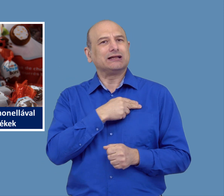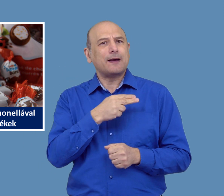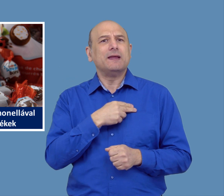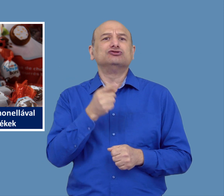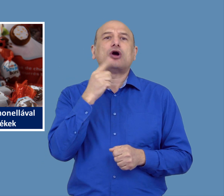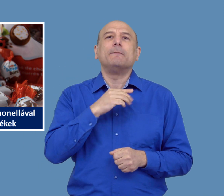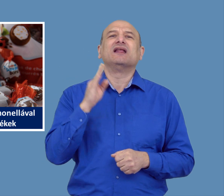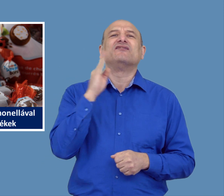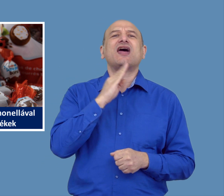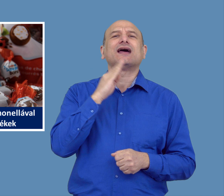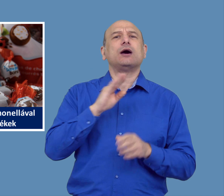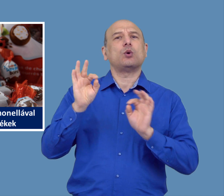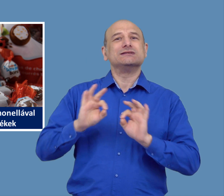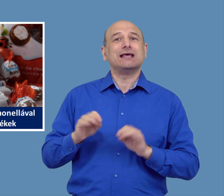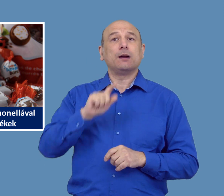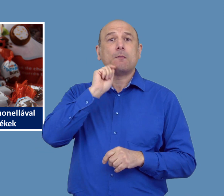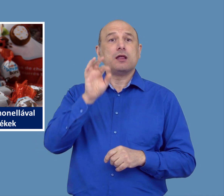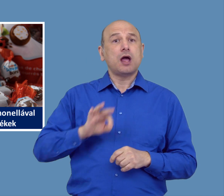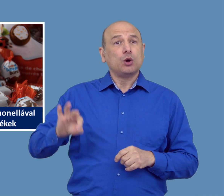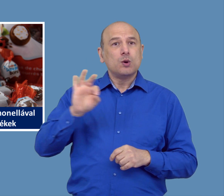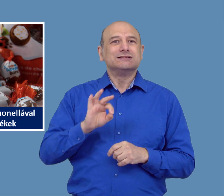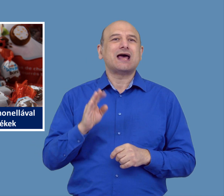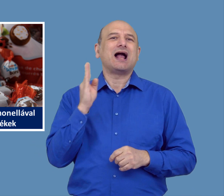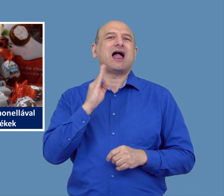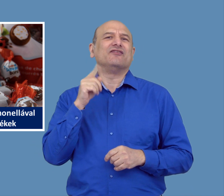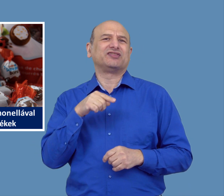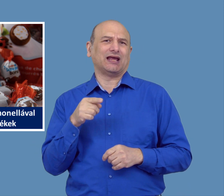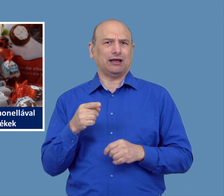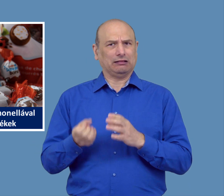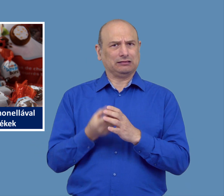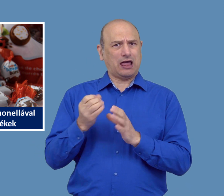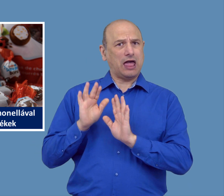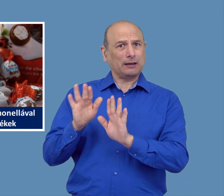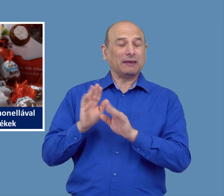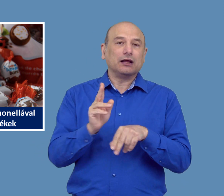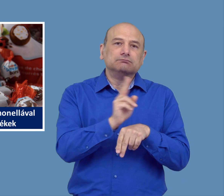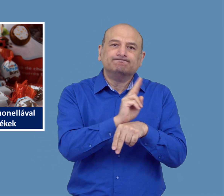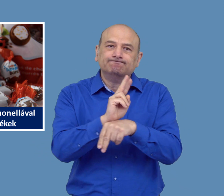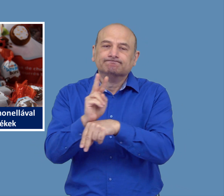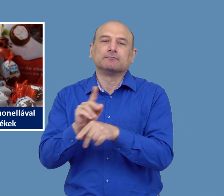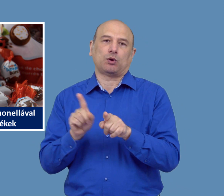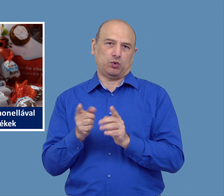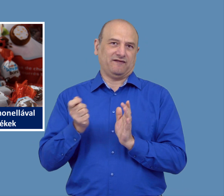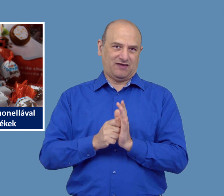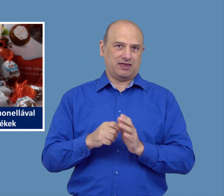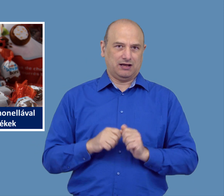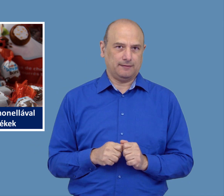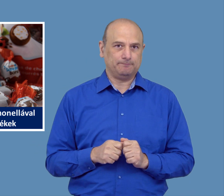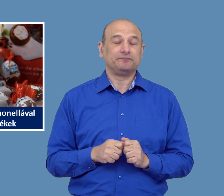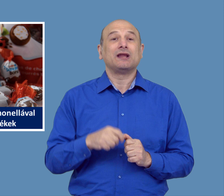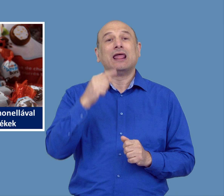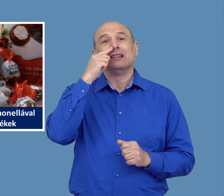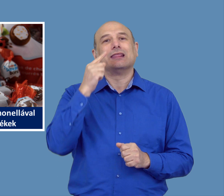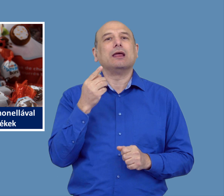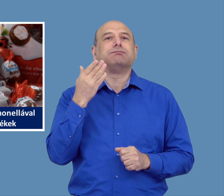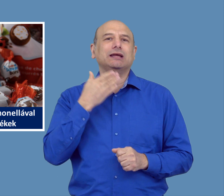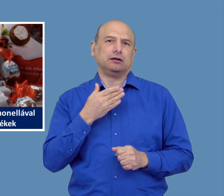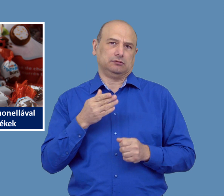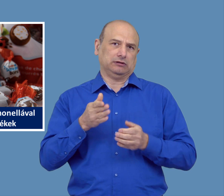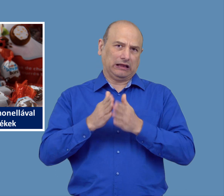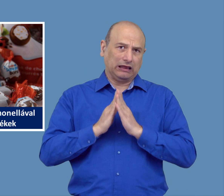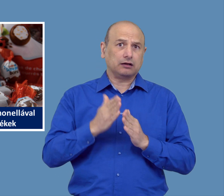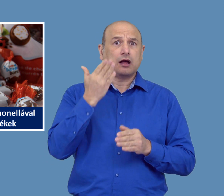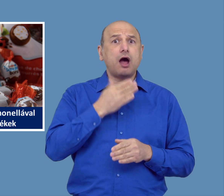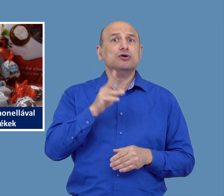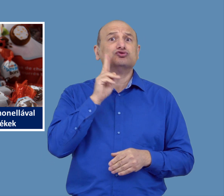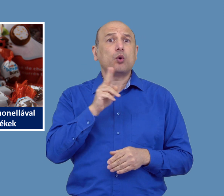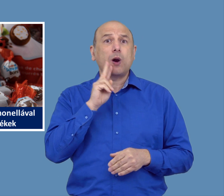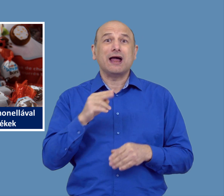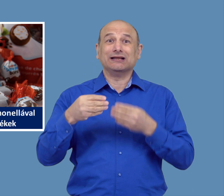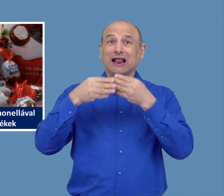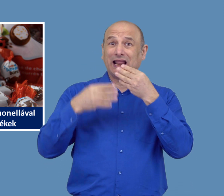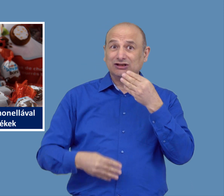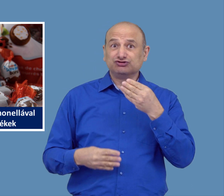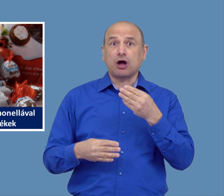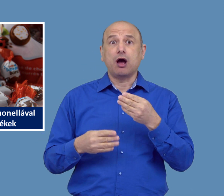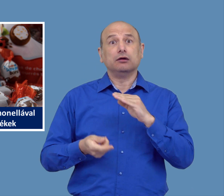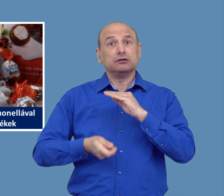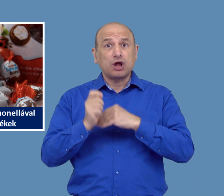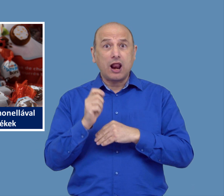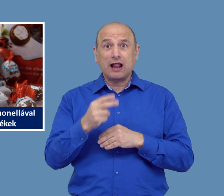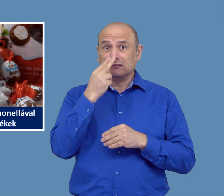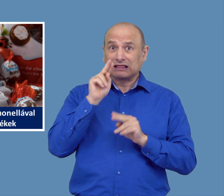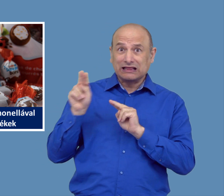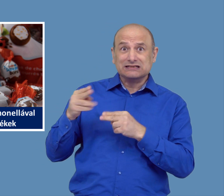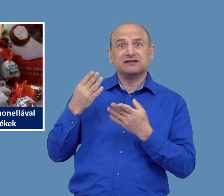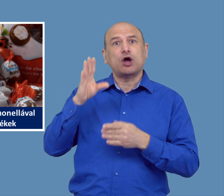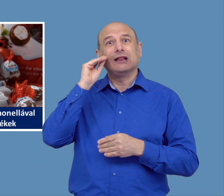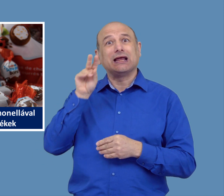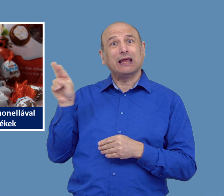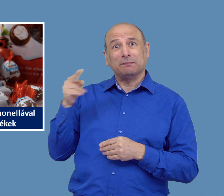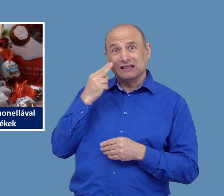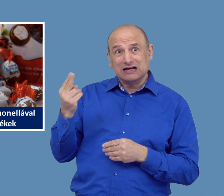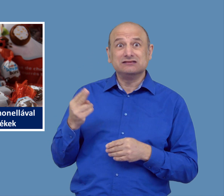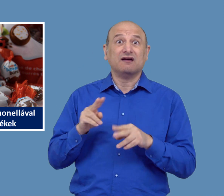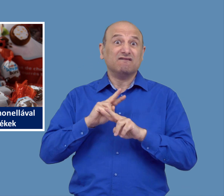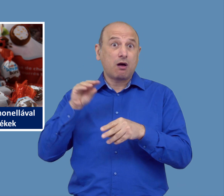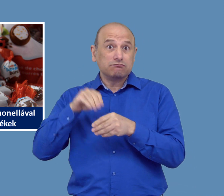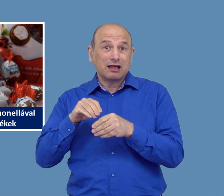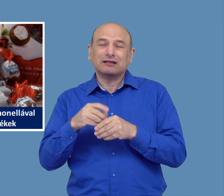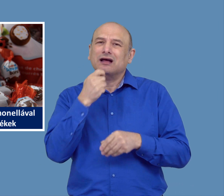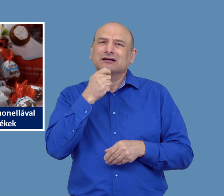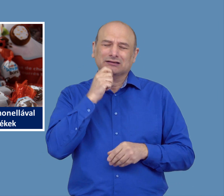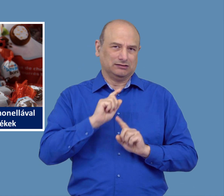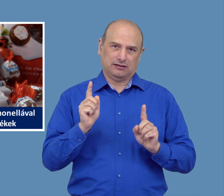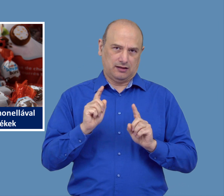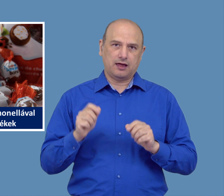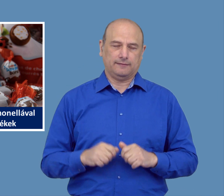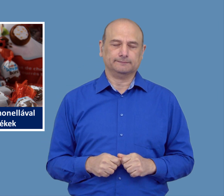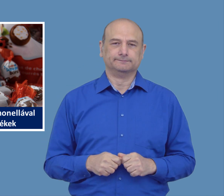A vásárlóknak tehát fokozott körültekintéssel érdemes ellenőrizniük minden, Ferrero Magyarország Kereskedelmi Kft. márkanévvel vásárolt terméket.